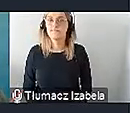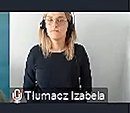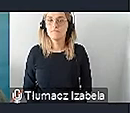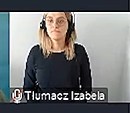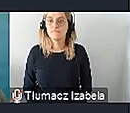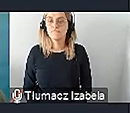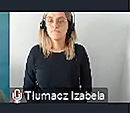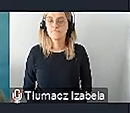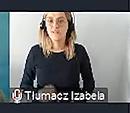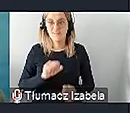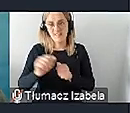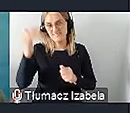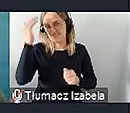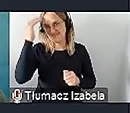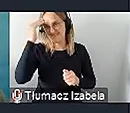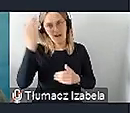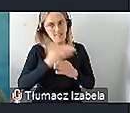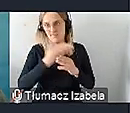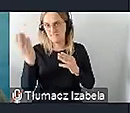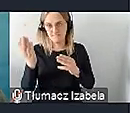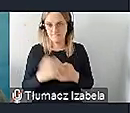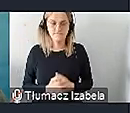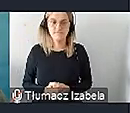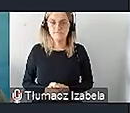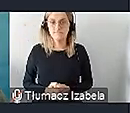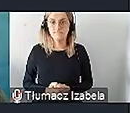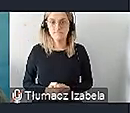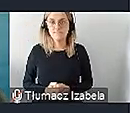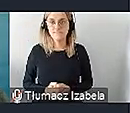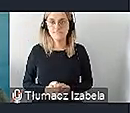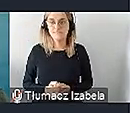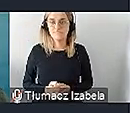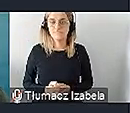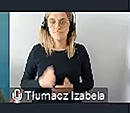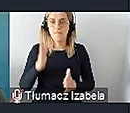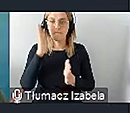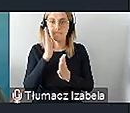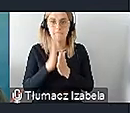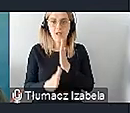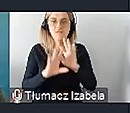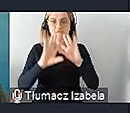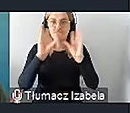"Jest rozpoznawalne". Pani Dorota pisze, że jest prosty, ale wszystkie elementy kury są.